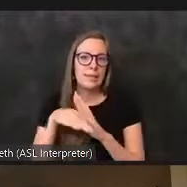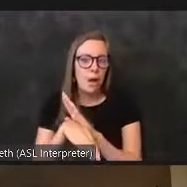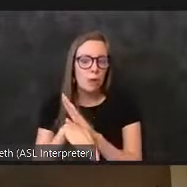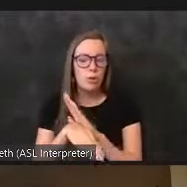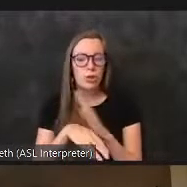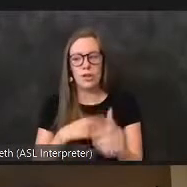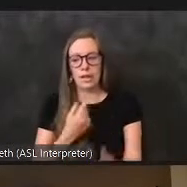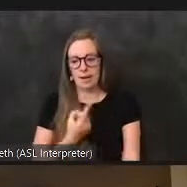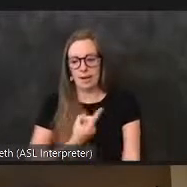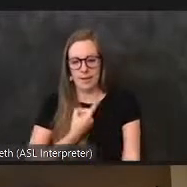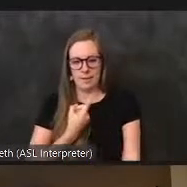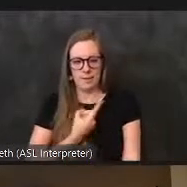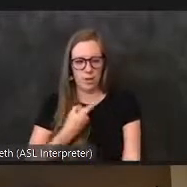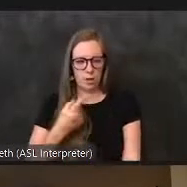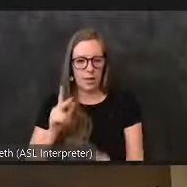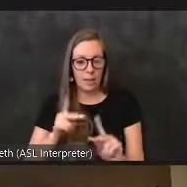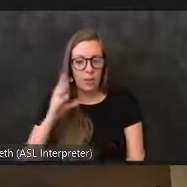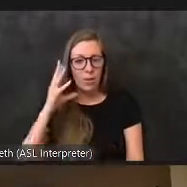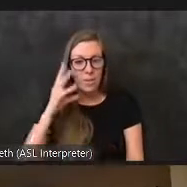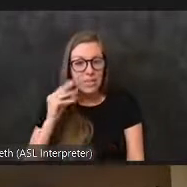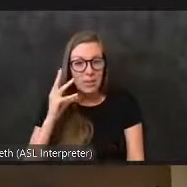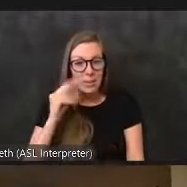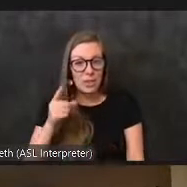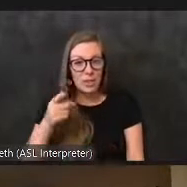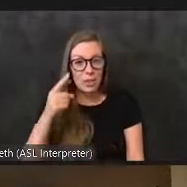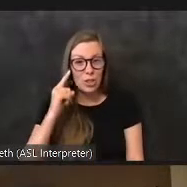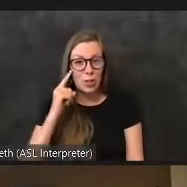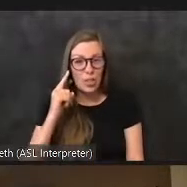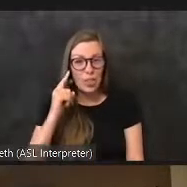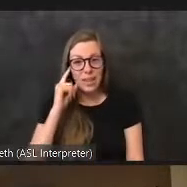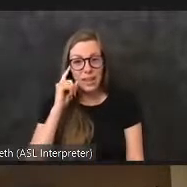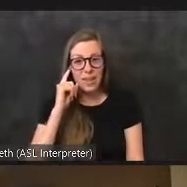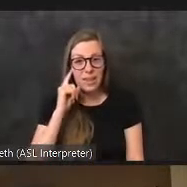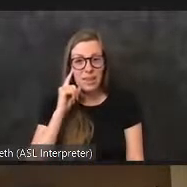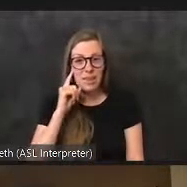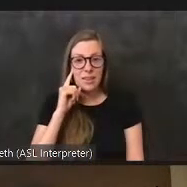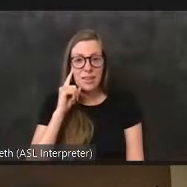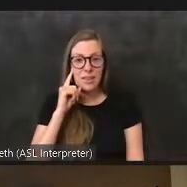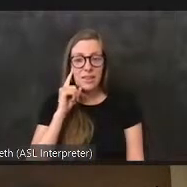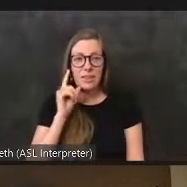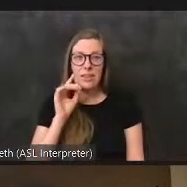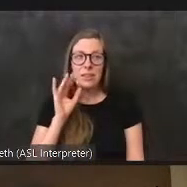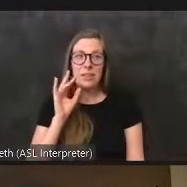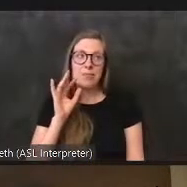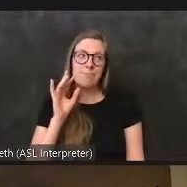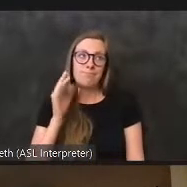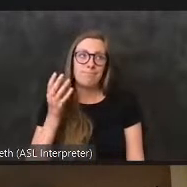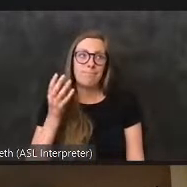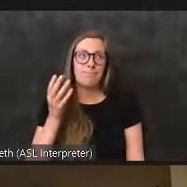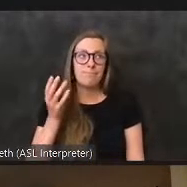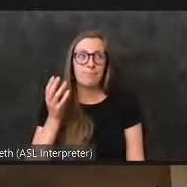y aislación de las personas que están experimentando. Y creo que este punto podemos pensar